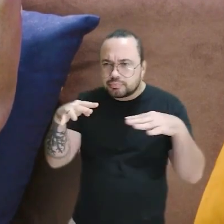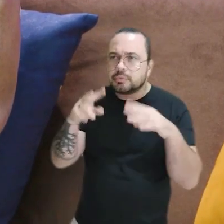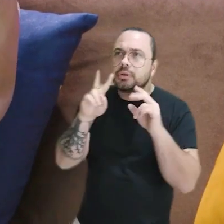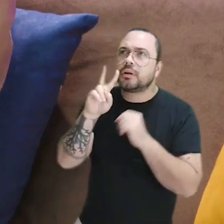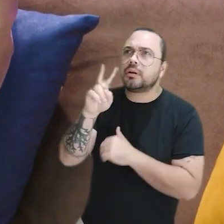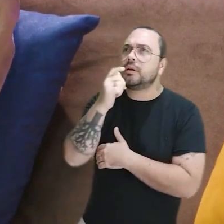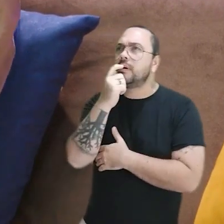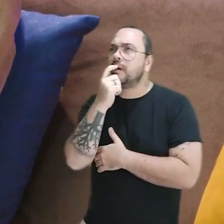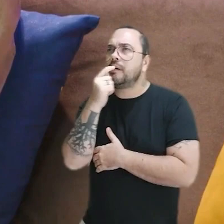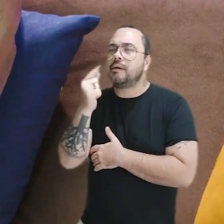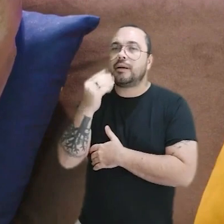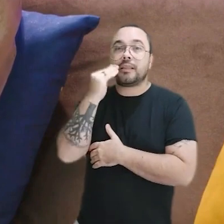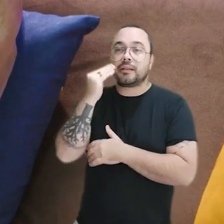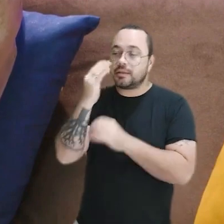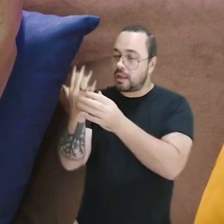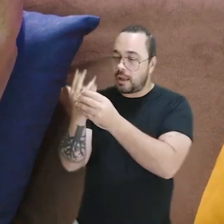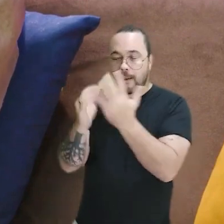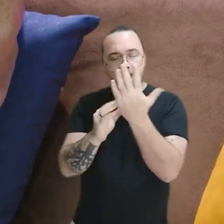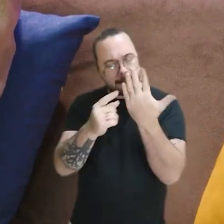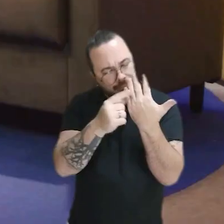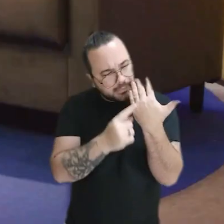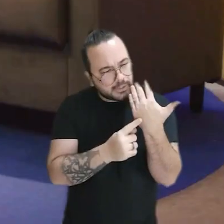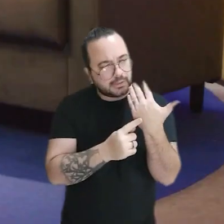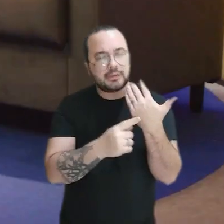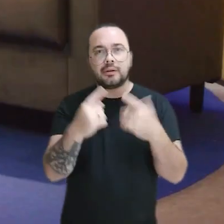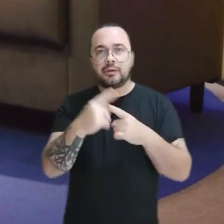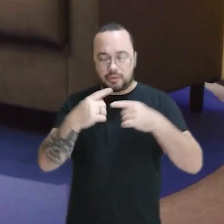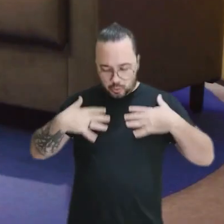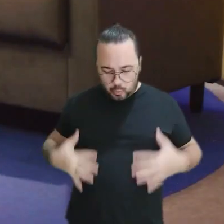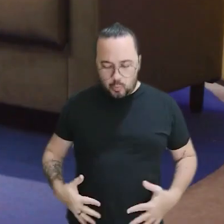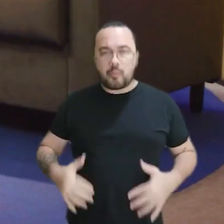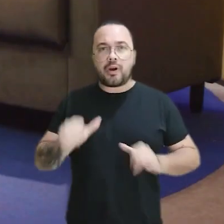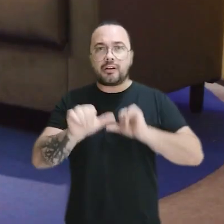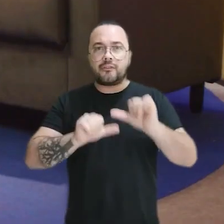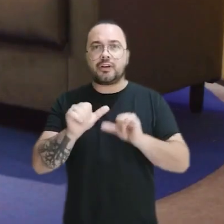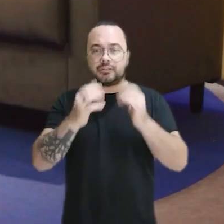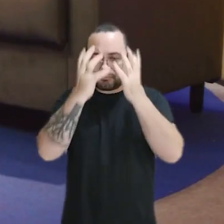E olhando na mão do cara na hora que aparecia, assim, a pele dele entre a fantasia. Tentando ver quem é. Tentando... Você via umas pessoas olhando e falando: